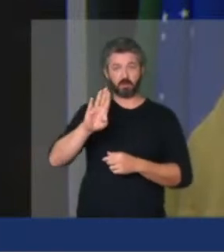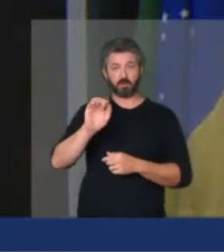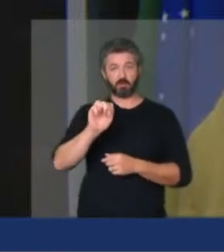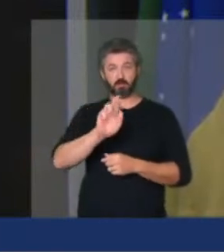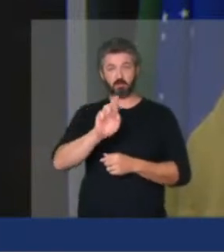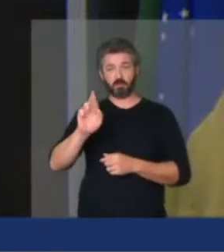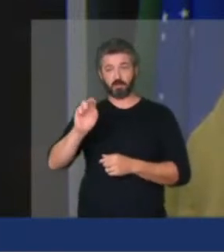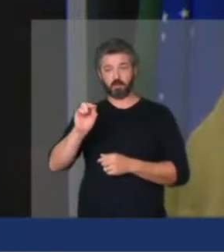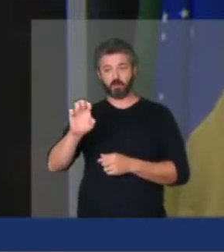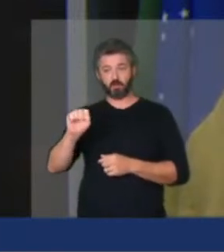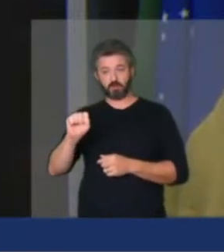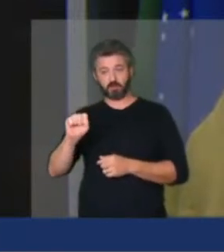É ... ALGUMAS OBJEÇÕES DO GOVERNO, ELE PROCUROU SEMPRE